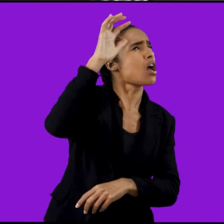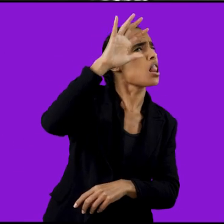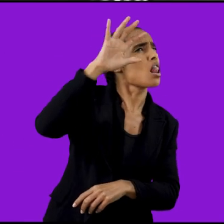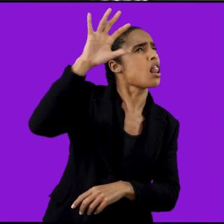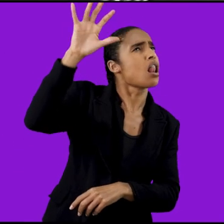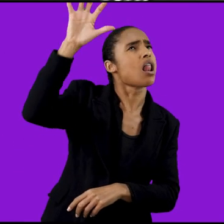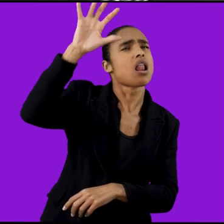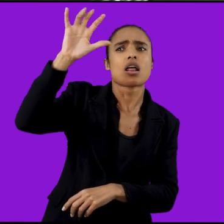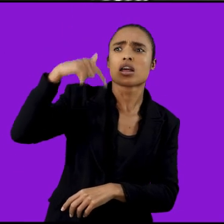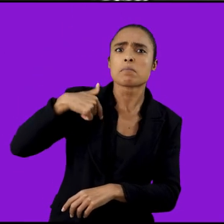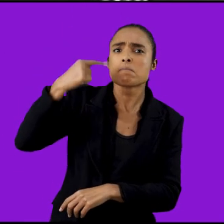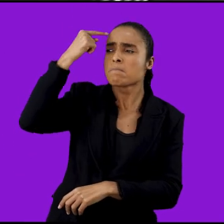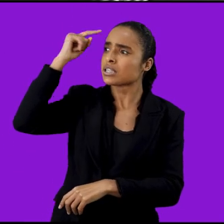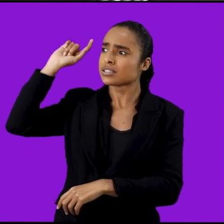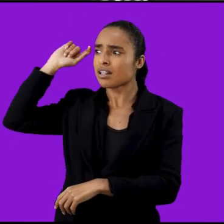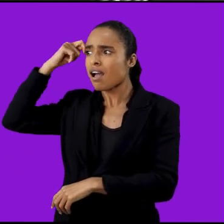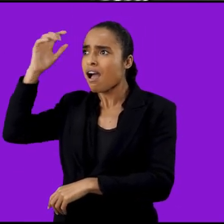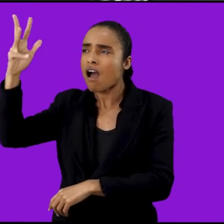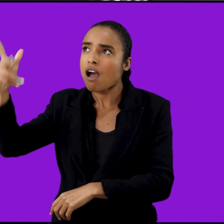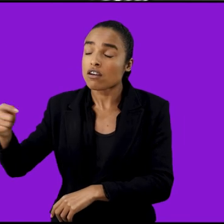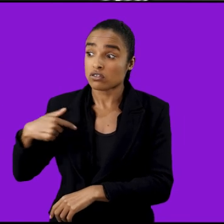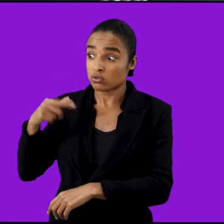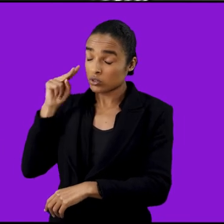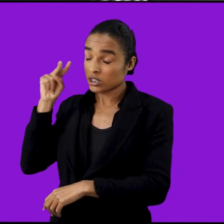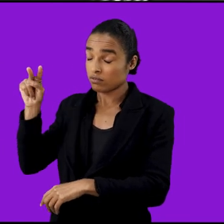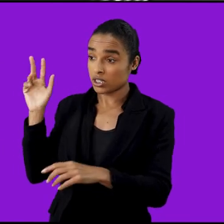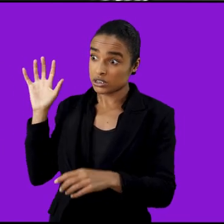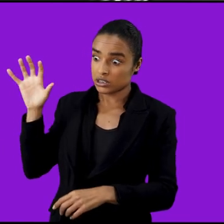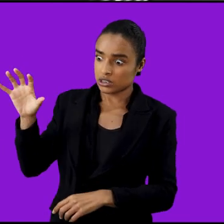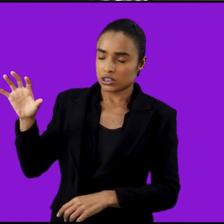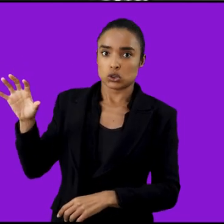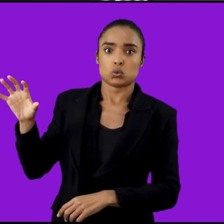quando você chega e vê a realidade também é um grande choque, mas tem uma coisa muito